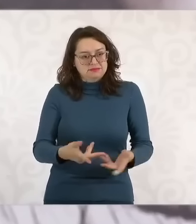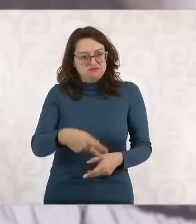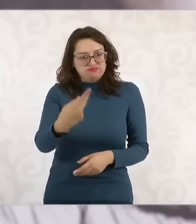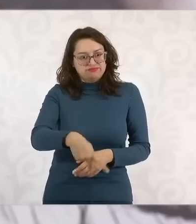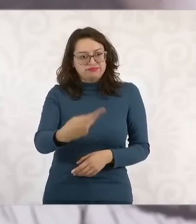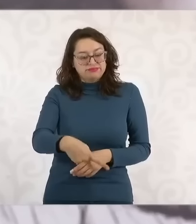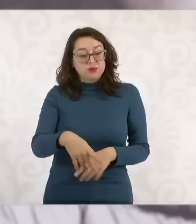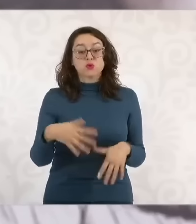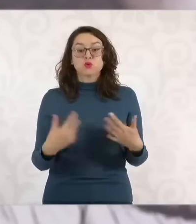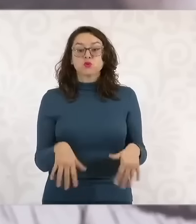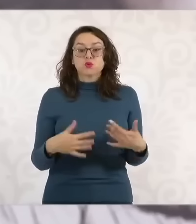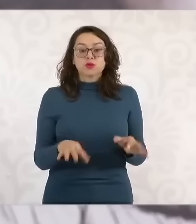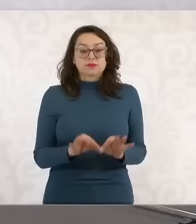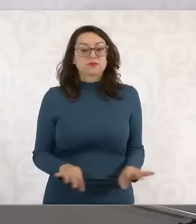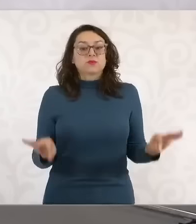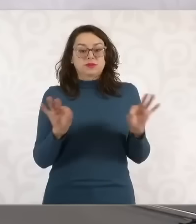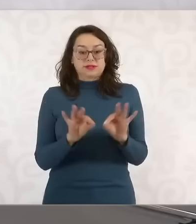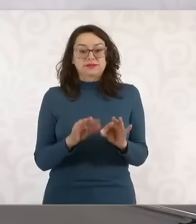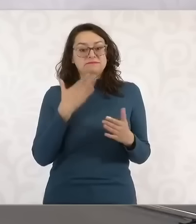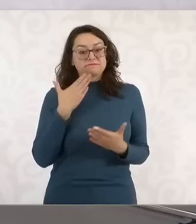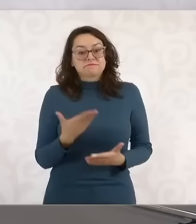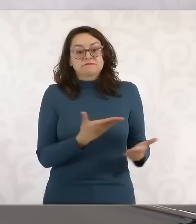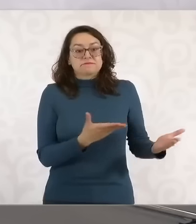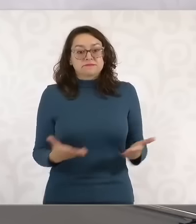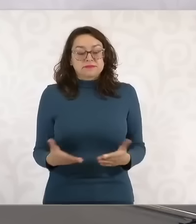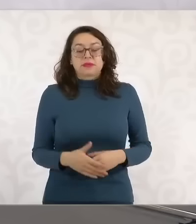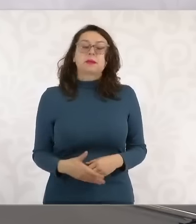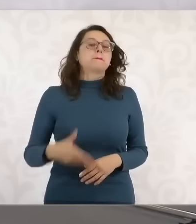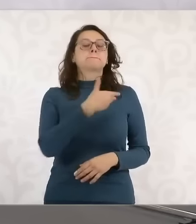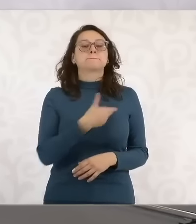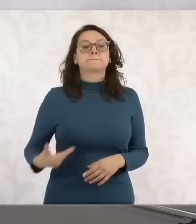cordial bienvenida. Eh, nuestra presidenta nos ha pedido que le demos seguimiento muy puntual